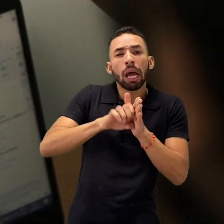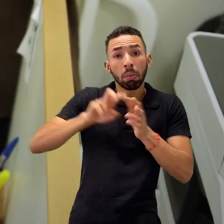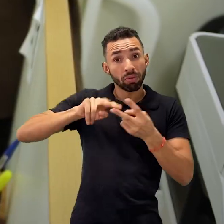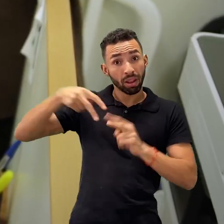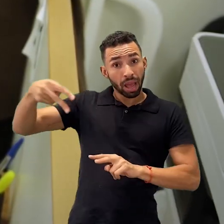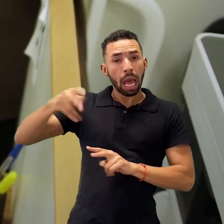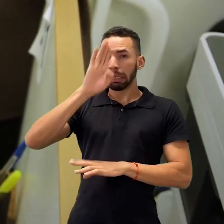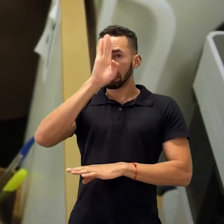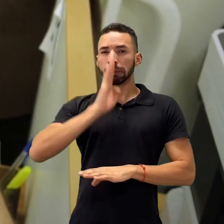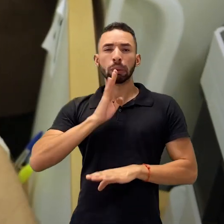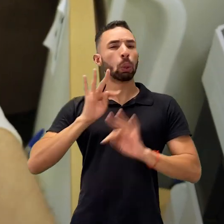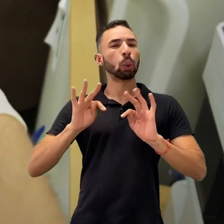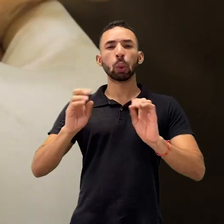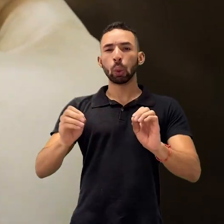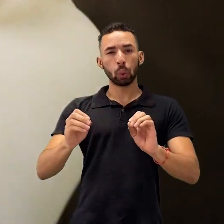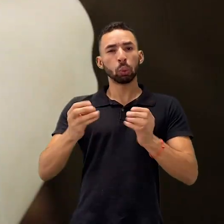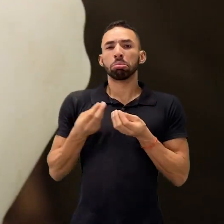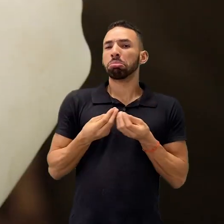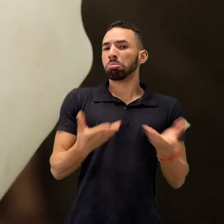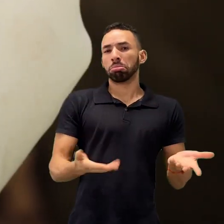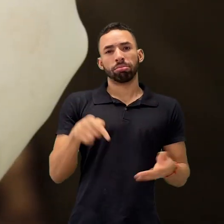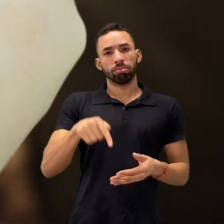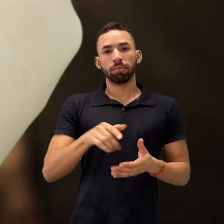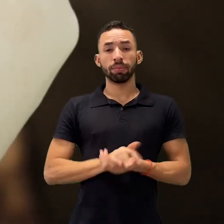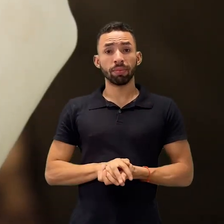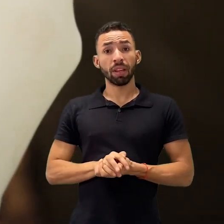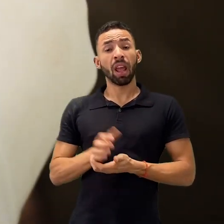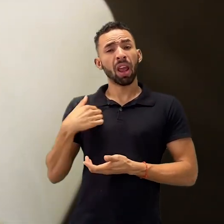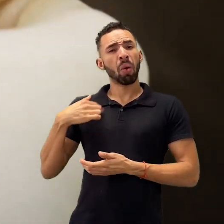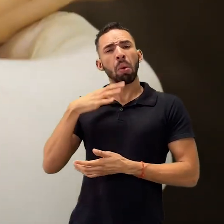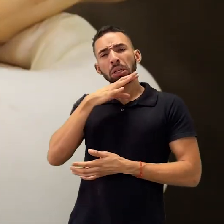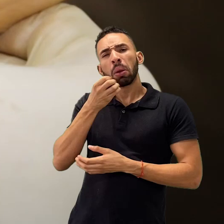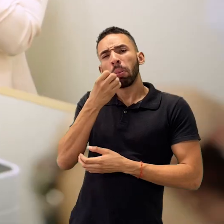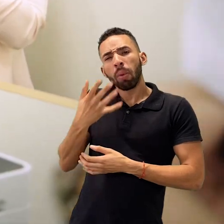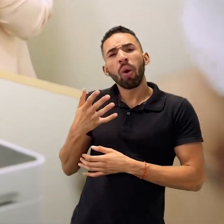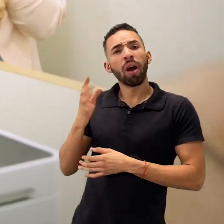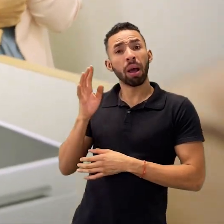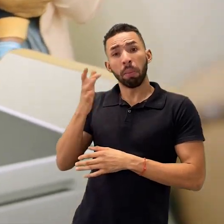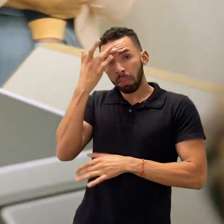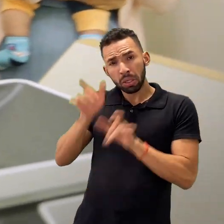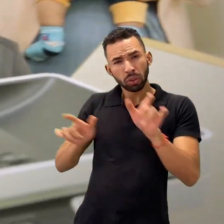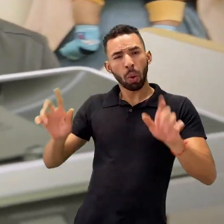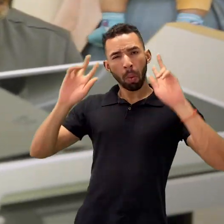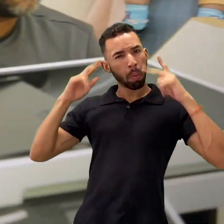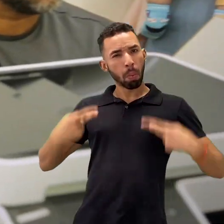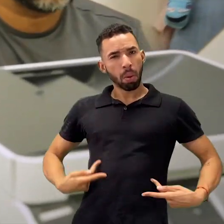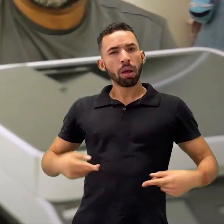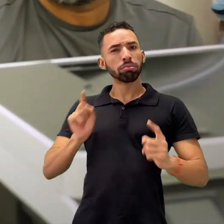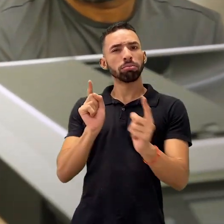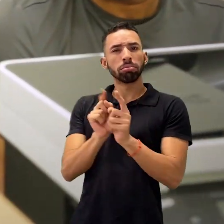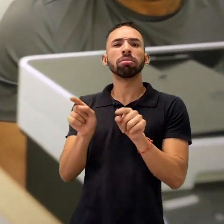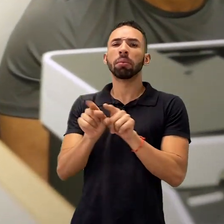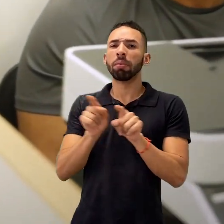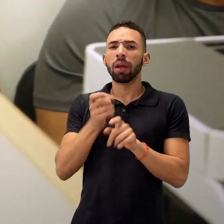tudo totalmente gratuito e oferecido aqui. Eu achei aqui muito rápido, o pessoal é muito humanitário, pessoal muito educado,